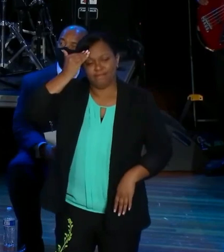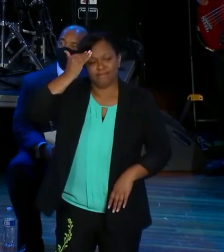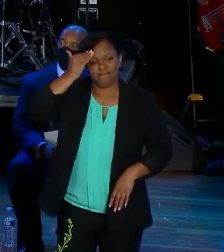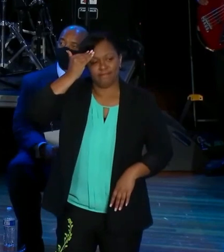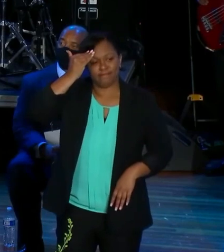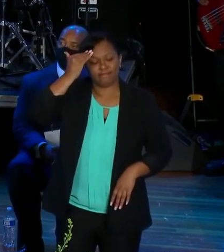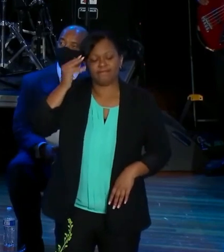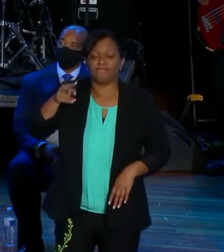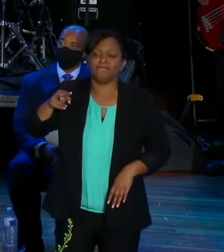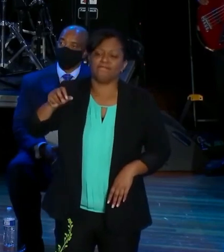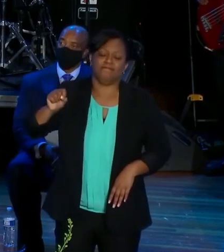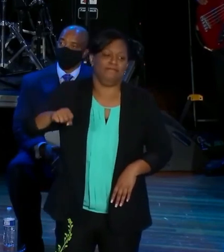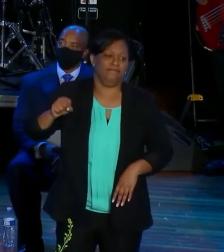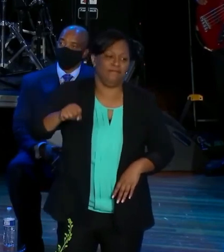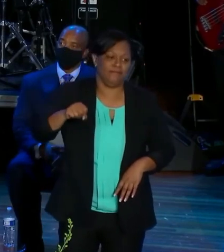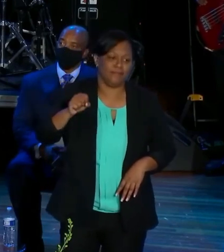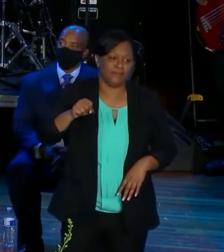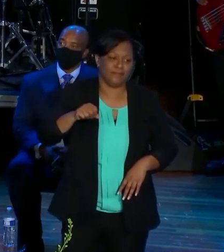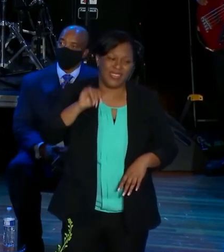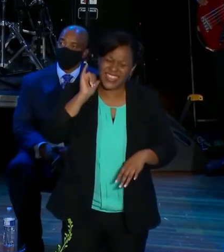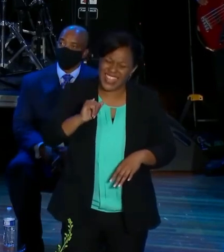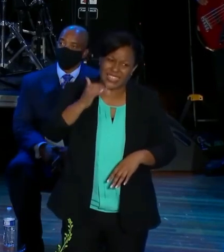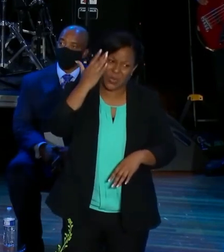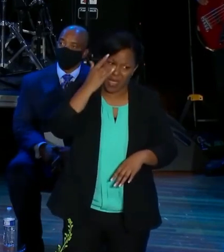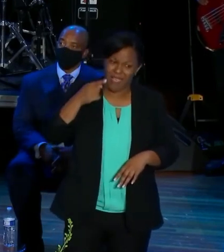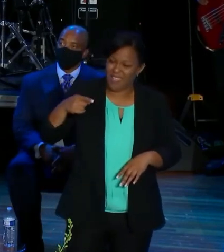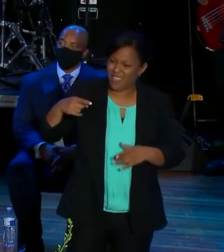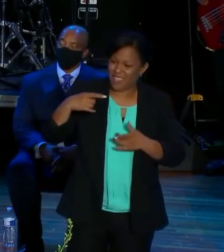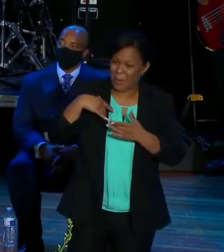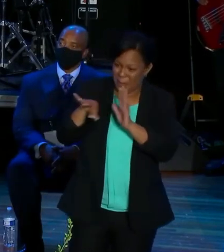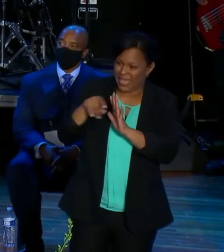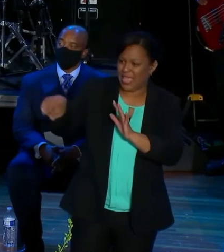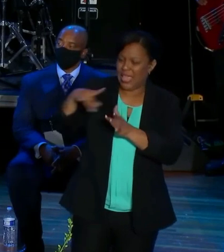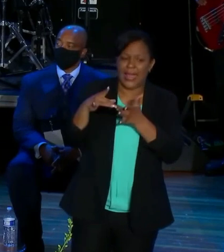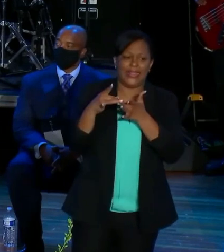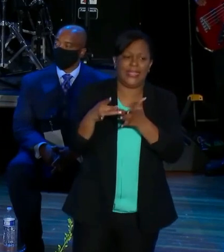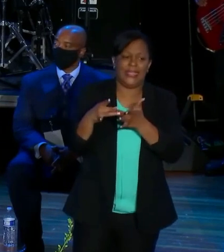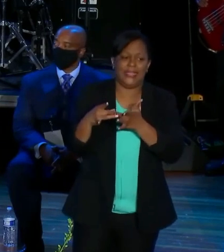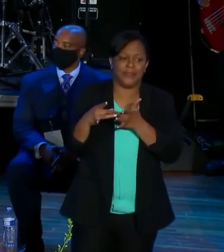Det är stort att tänka på den tid då dr. Michael Dyson kom och sa:"Vi måste bryta ned något.."